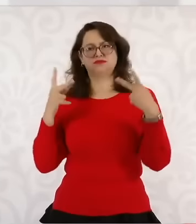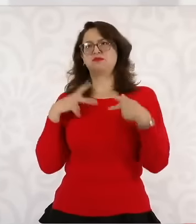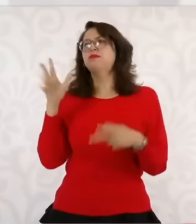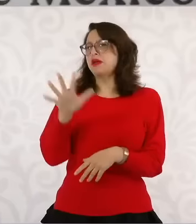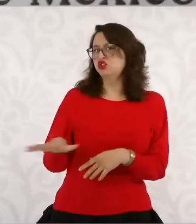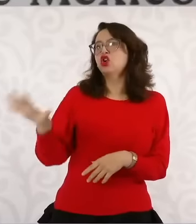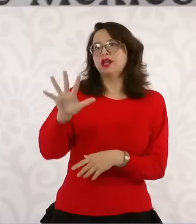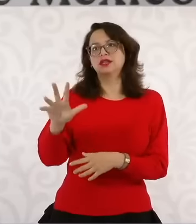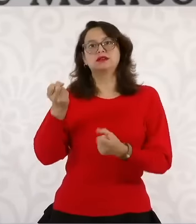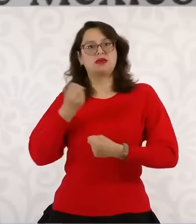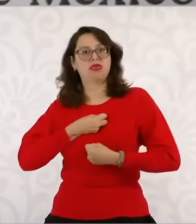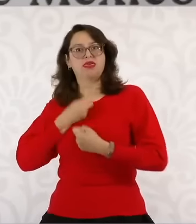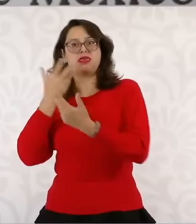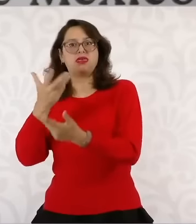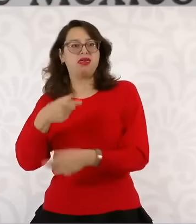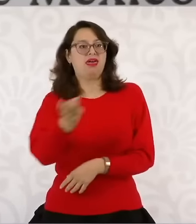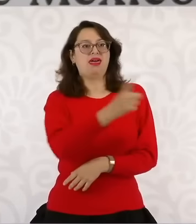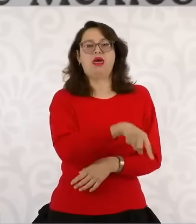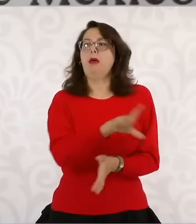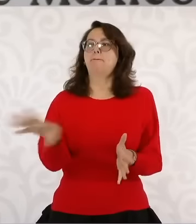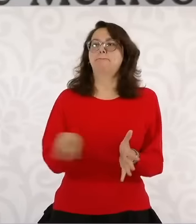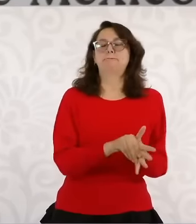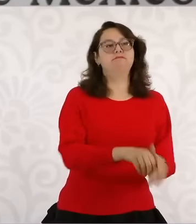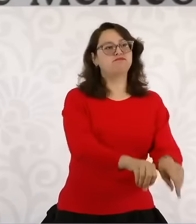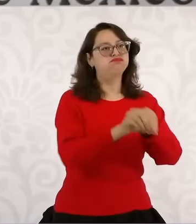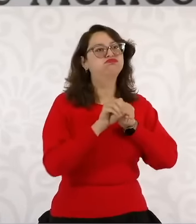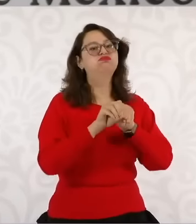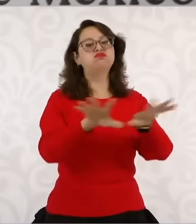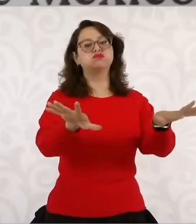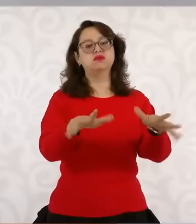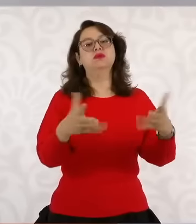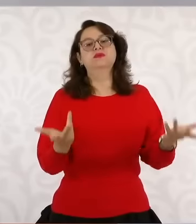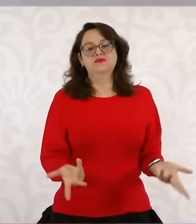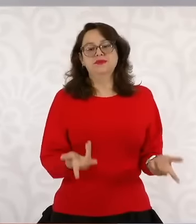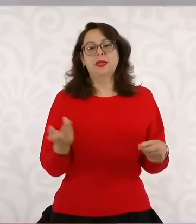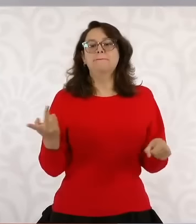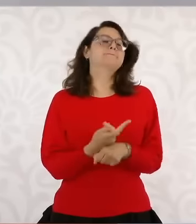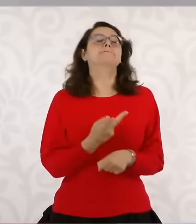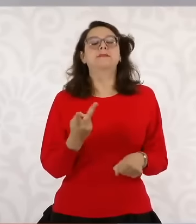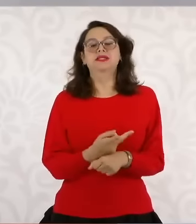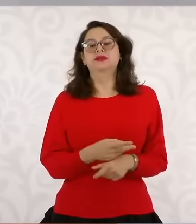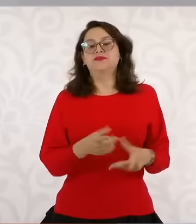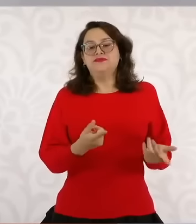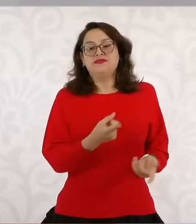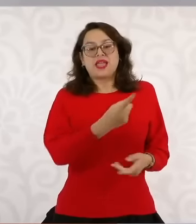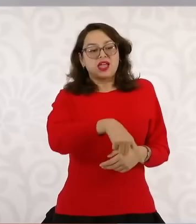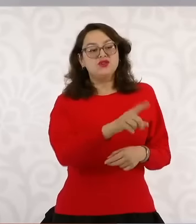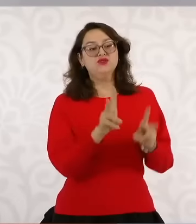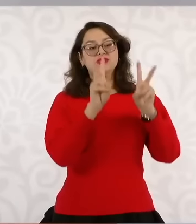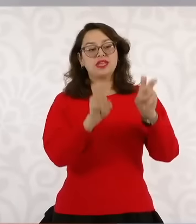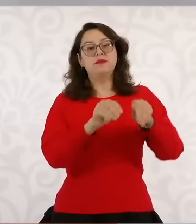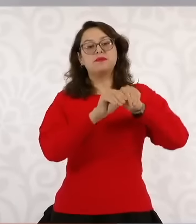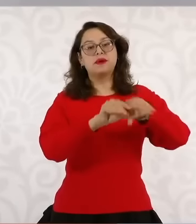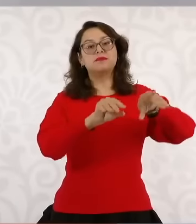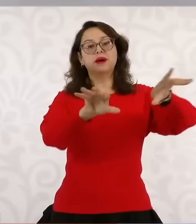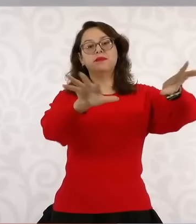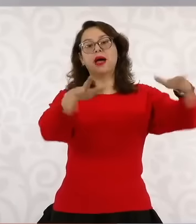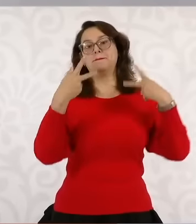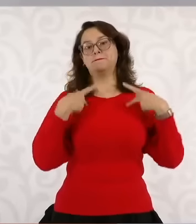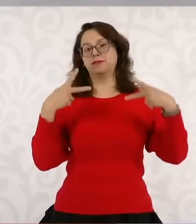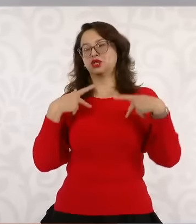además de publicar y generar tendencias, pues impulsar que otros eh crean esto que son mentiras